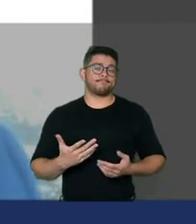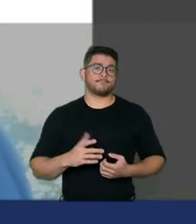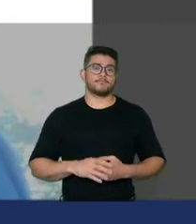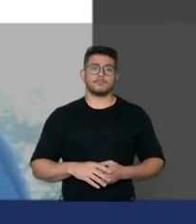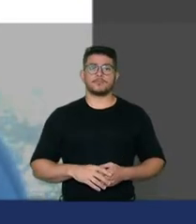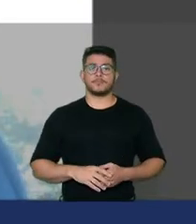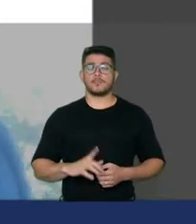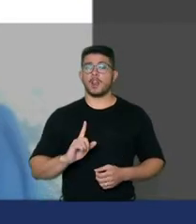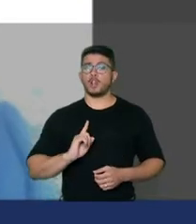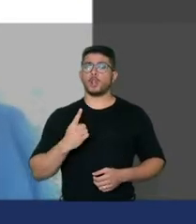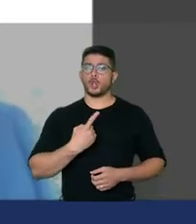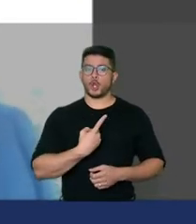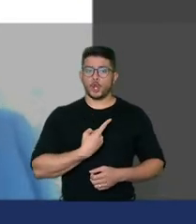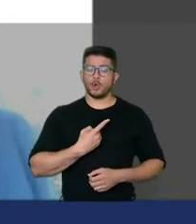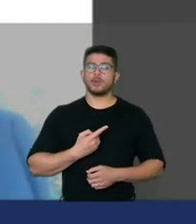ALGO AQUI. NÃO ADIANTA NÓS ELEGERMOS UM PRESIDENTE